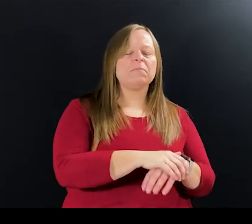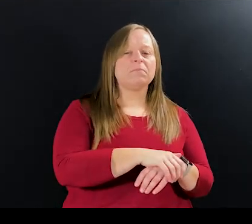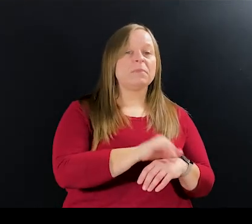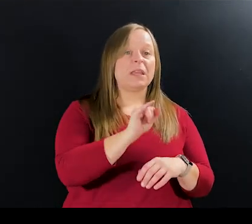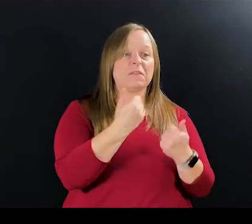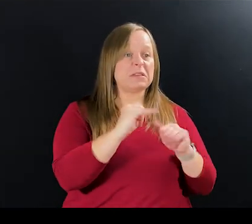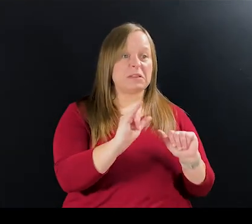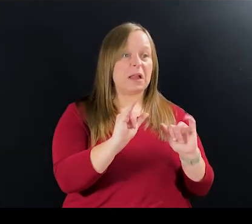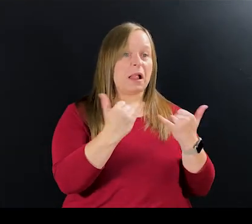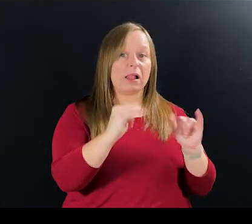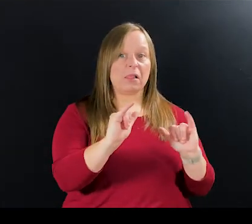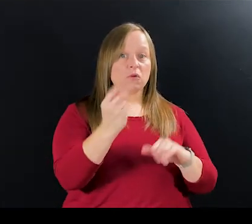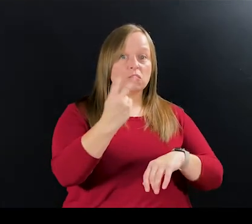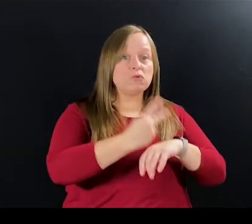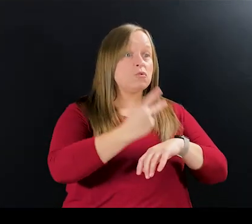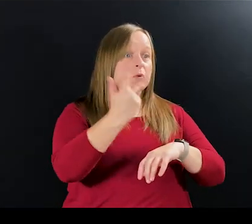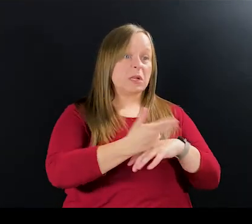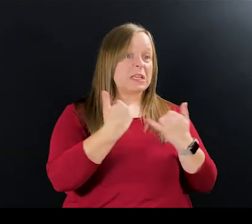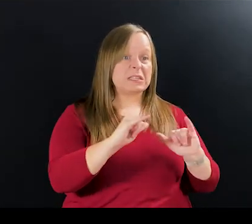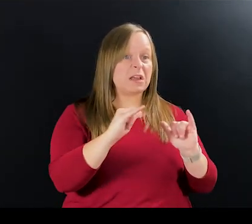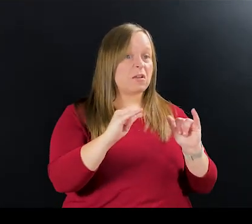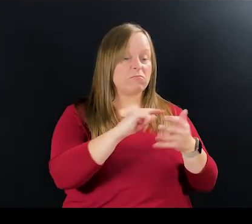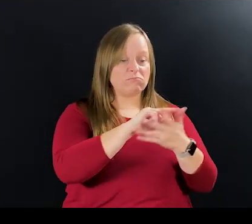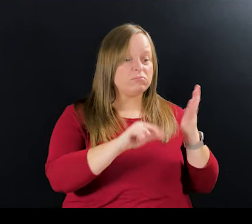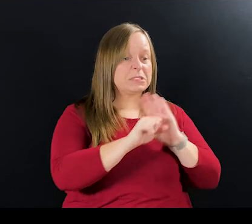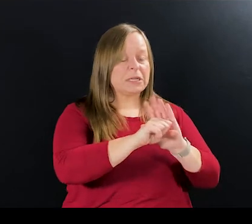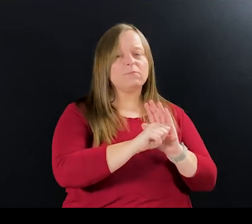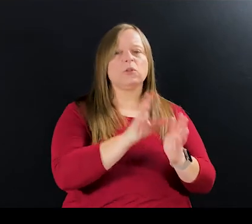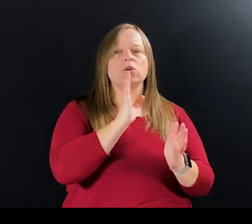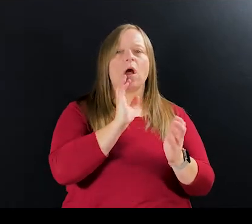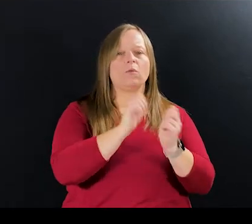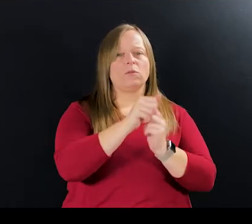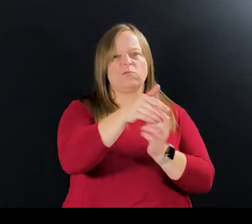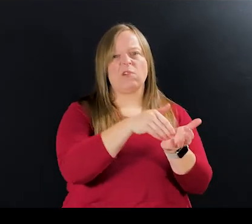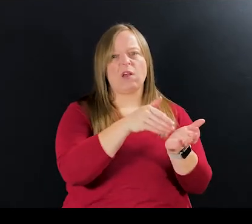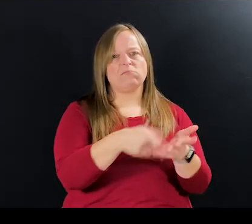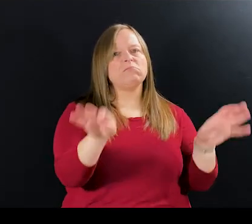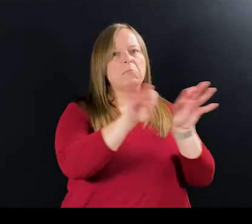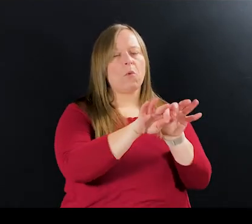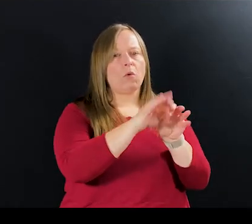Si aún no se siente bien después de dos o tres días, hable con su proveedor de atención médica.